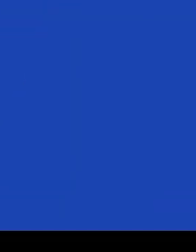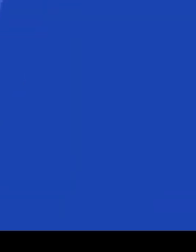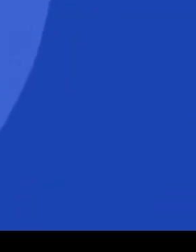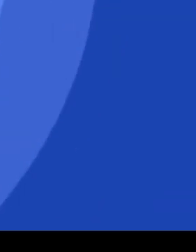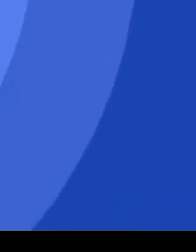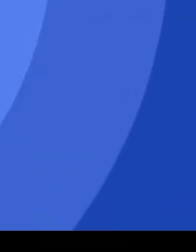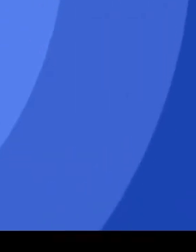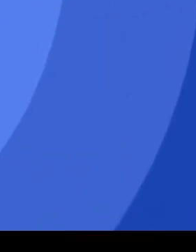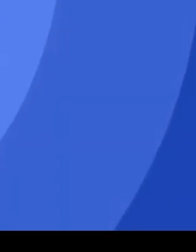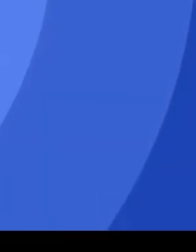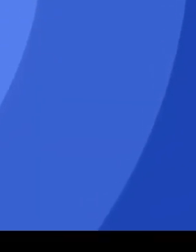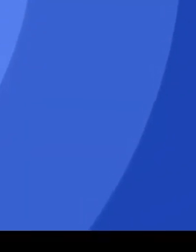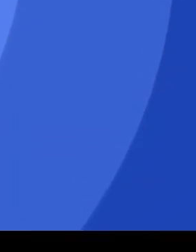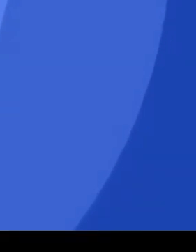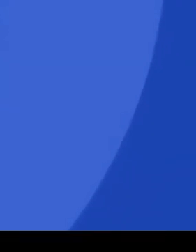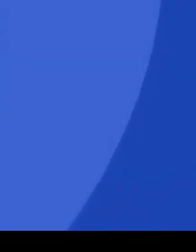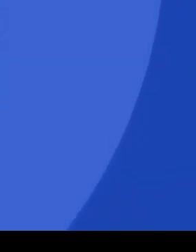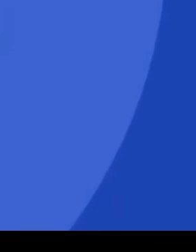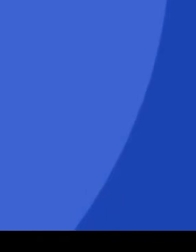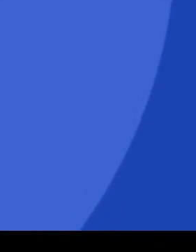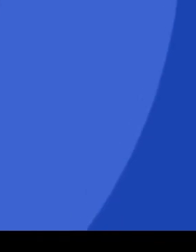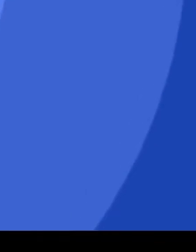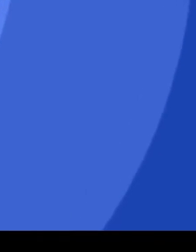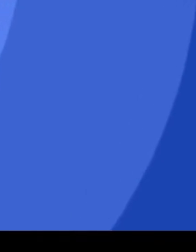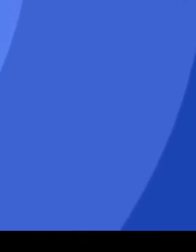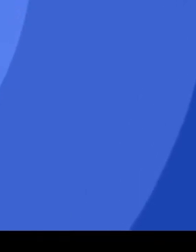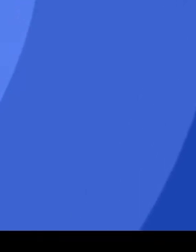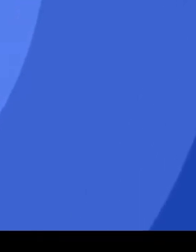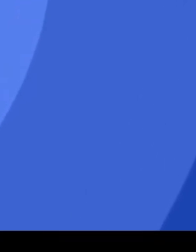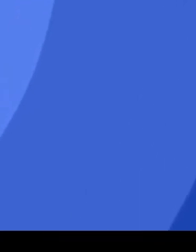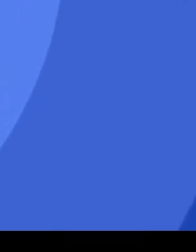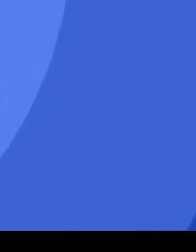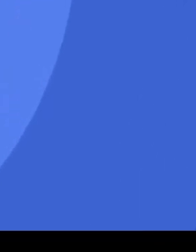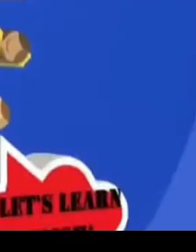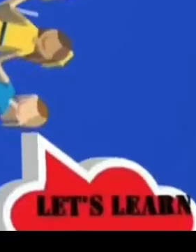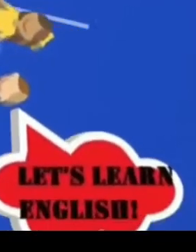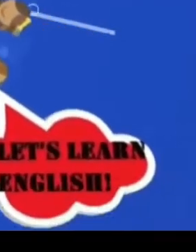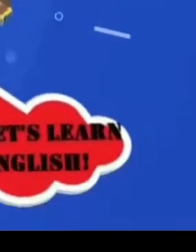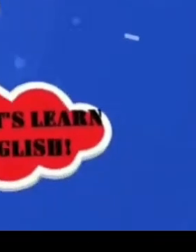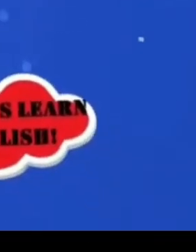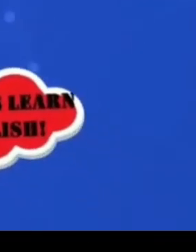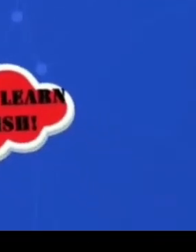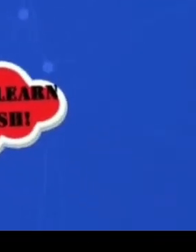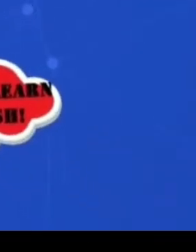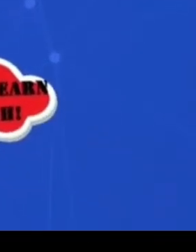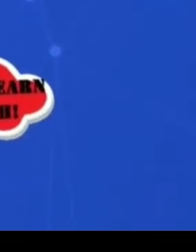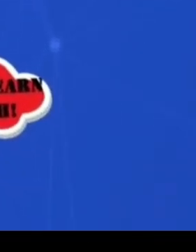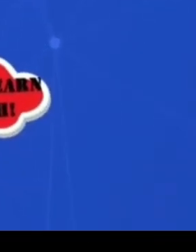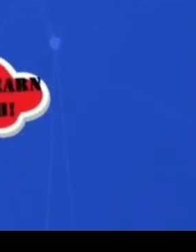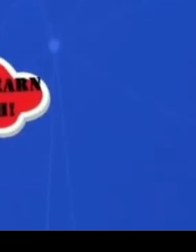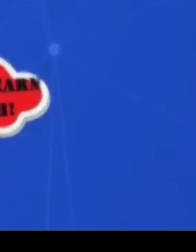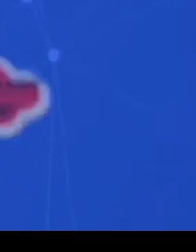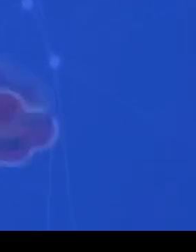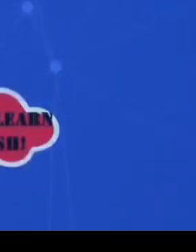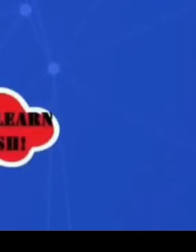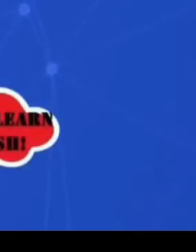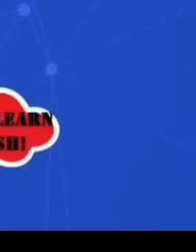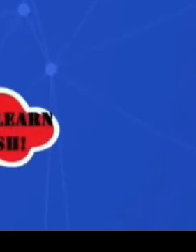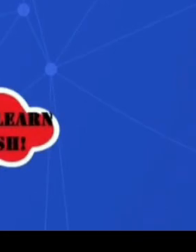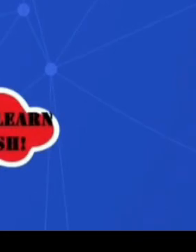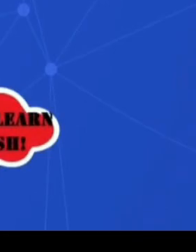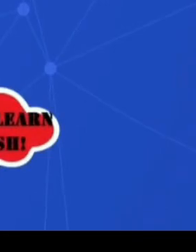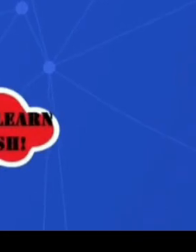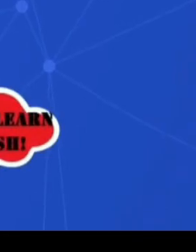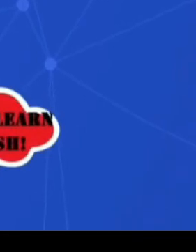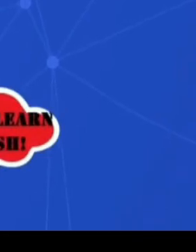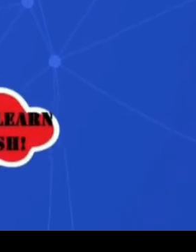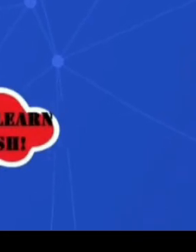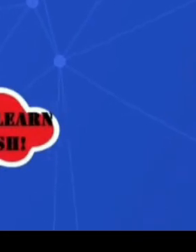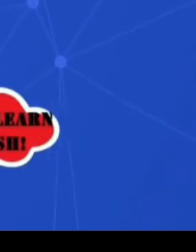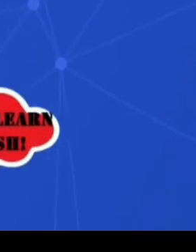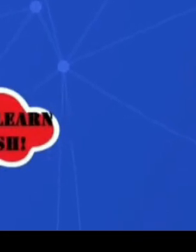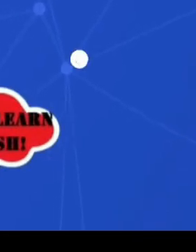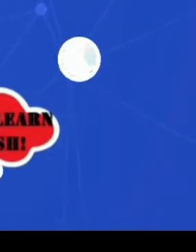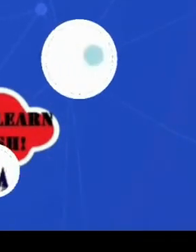Hello, hello, can you clap your hands!